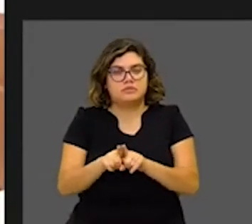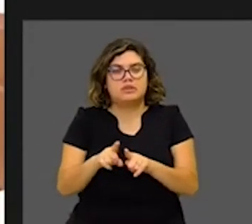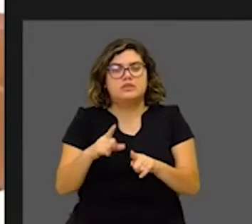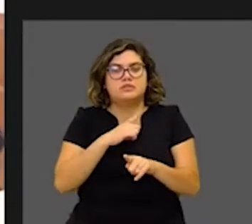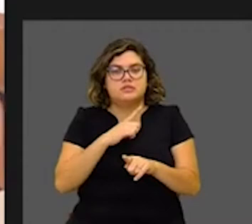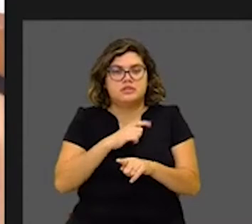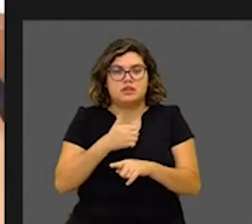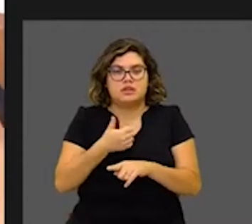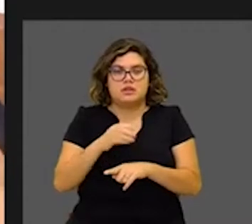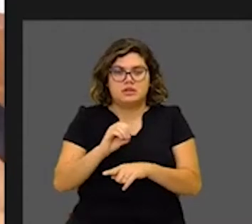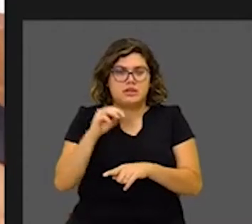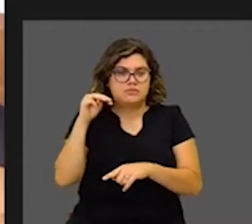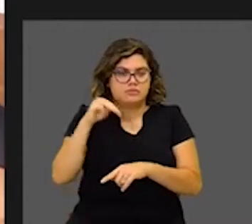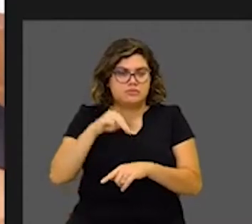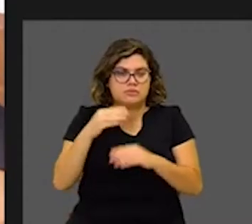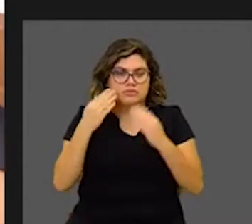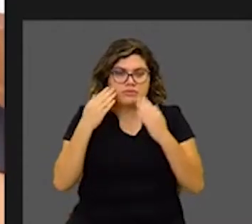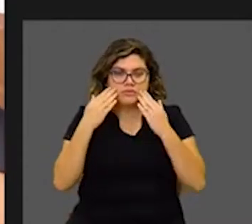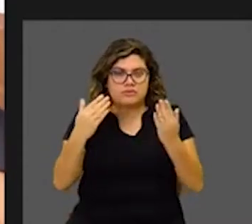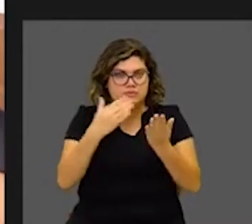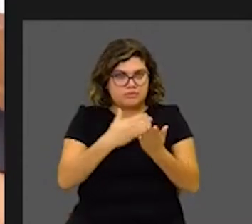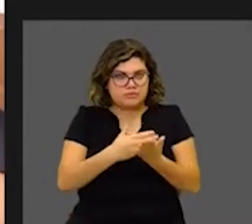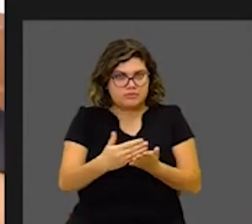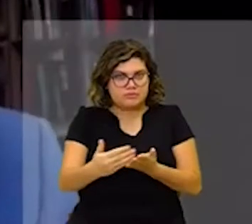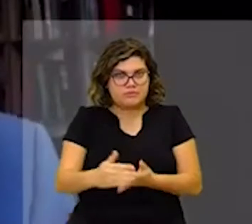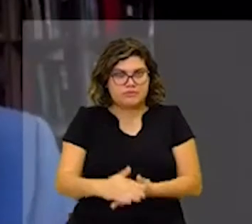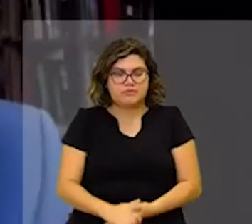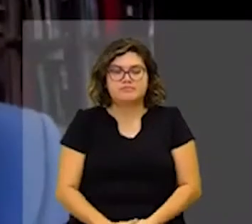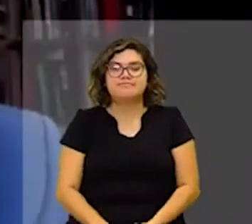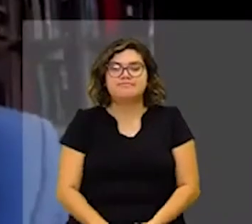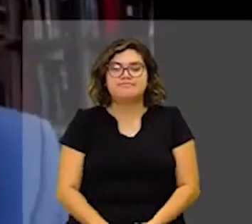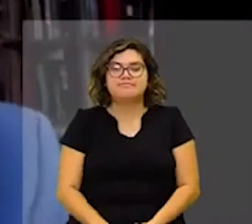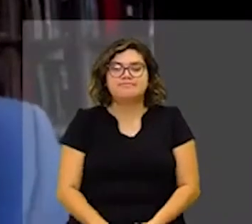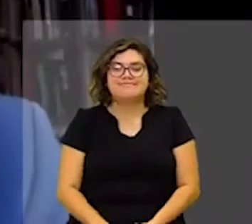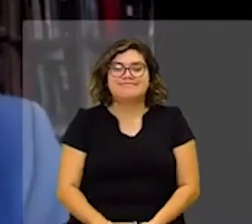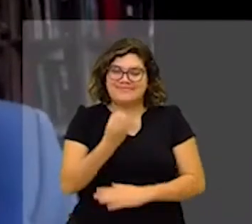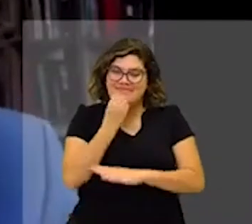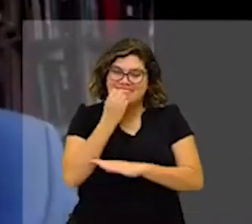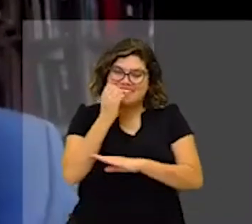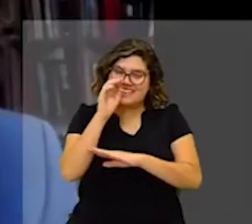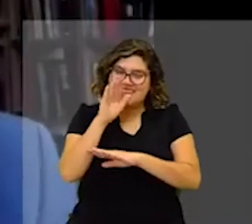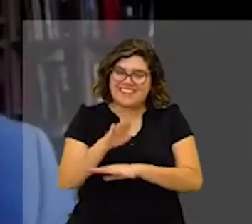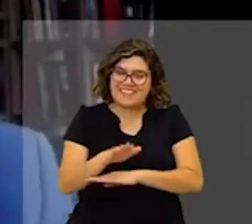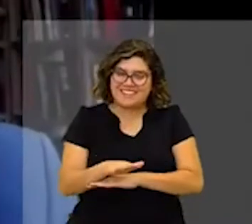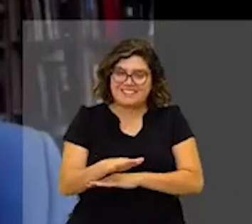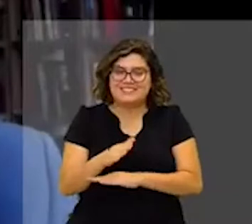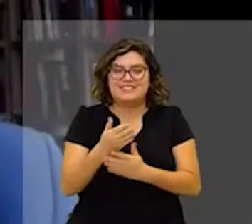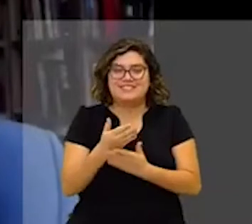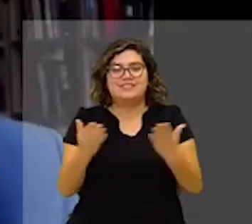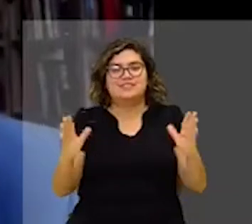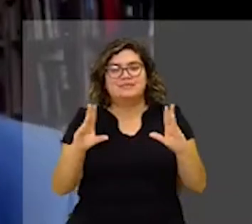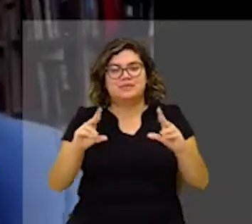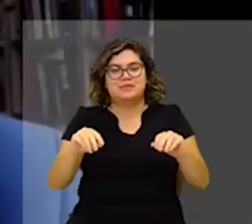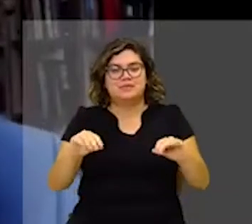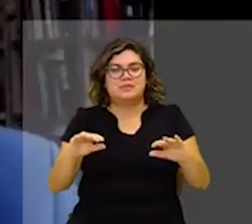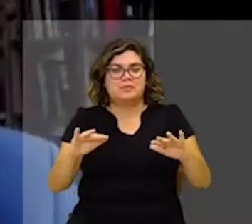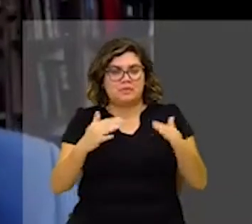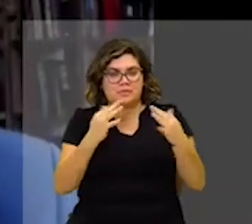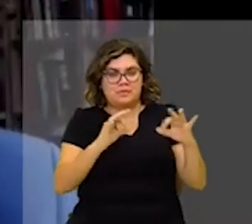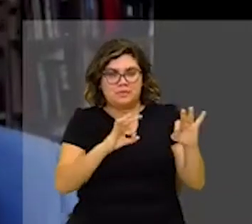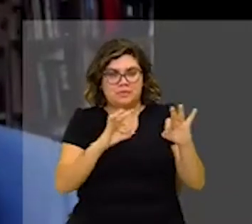sua exposição Inicial Boa tarde a todas as pessoas que nos acompanham inclusive aqui nesse painel